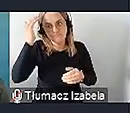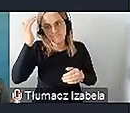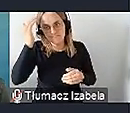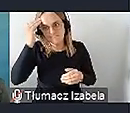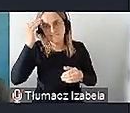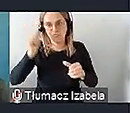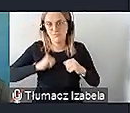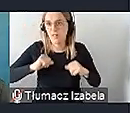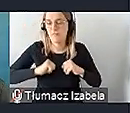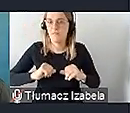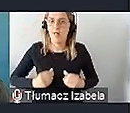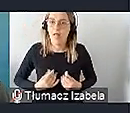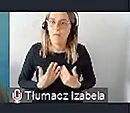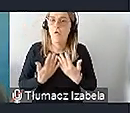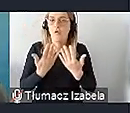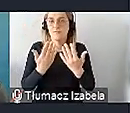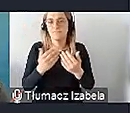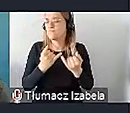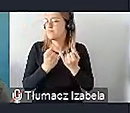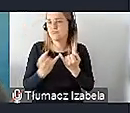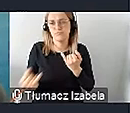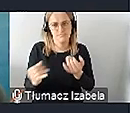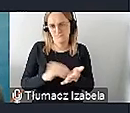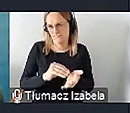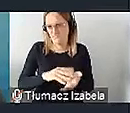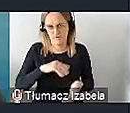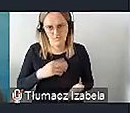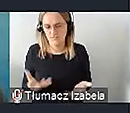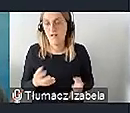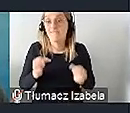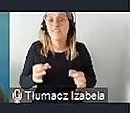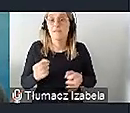Zastosowanie jest bardzo różne - w zależności od tego, czego akurat potrzebujemy.